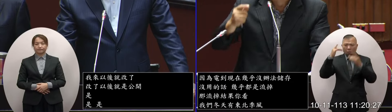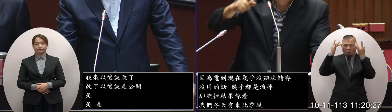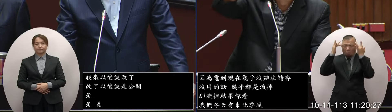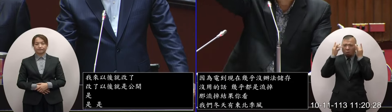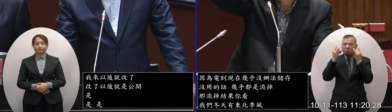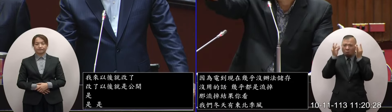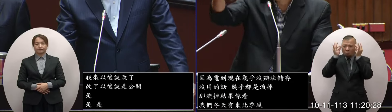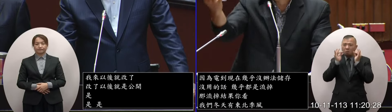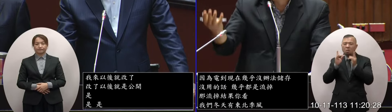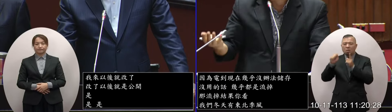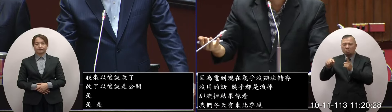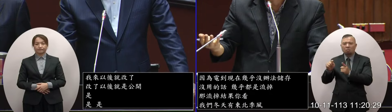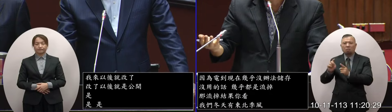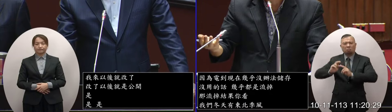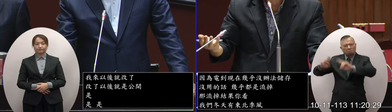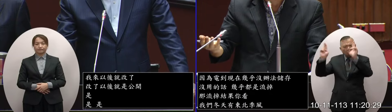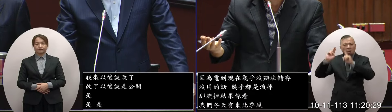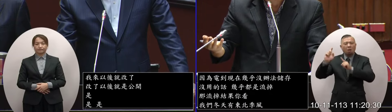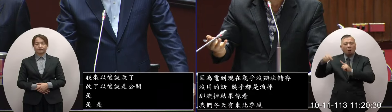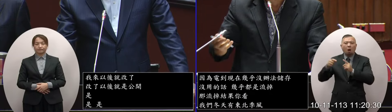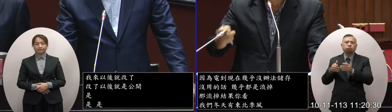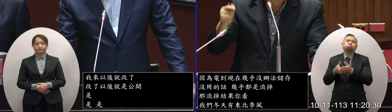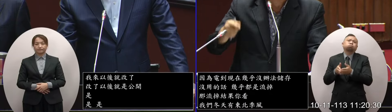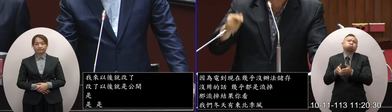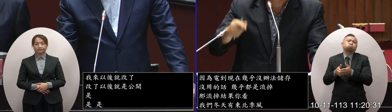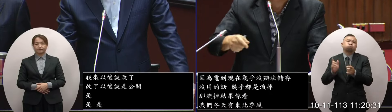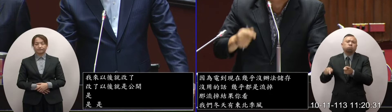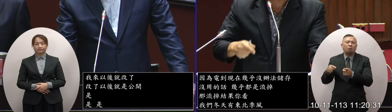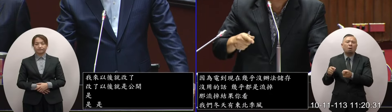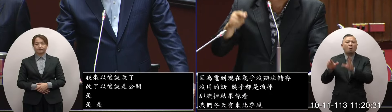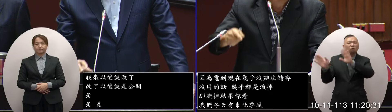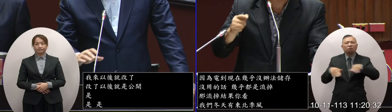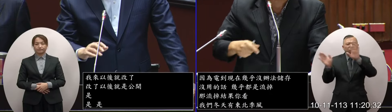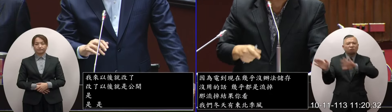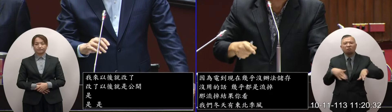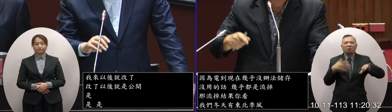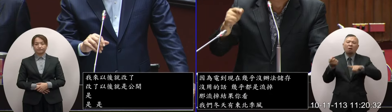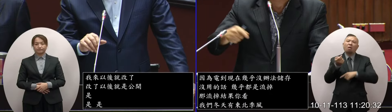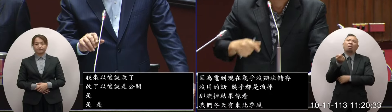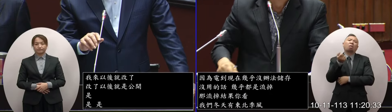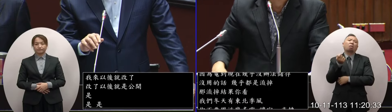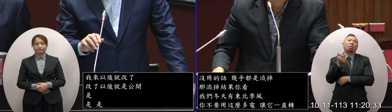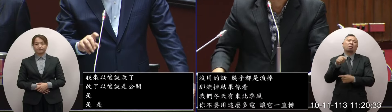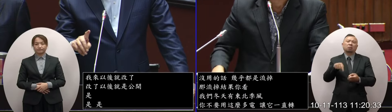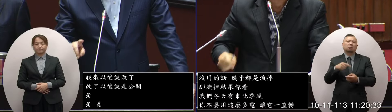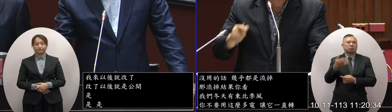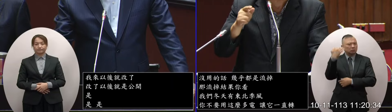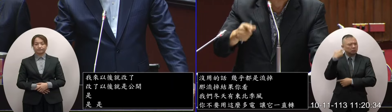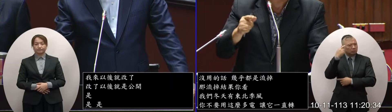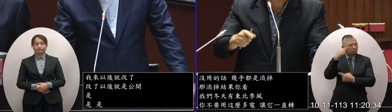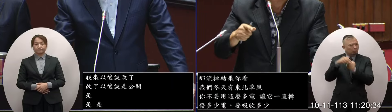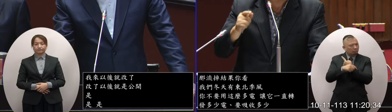結果風機不轉啊 對不對 這個是裡面當初啊 沒有考量到所以說現在